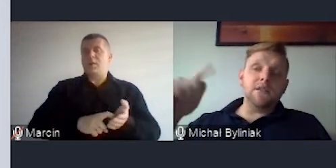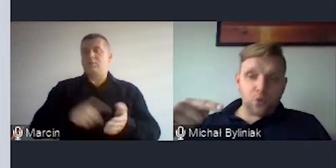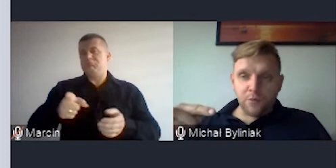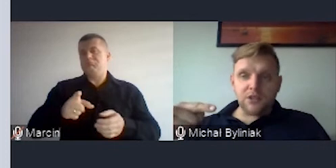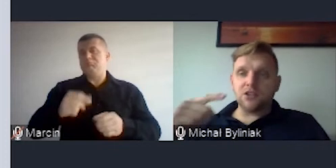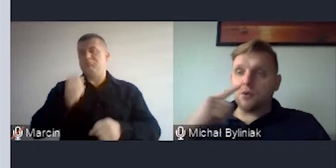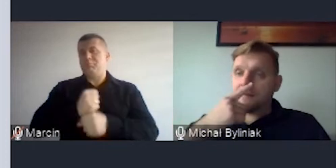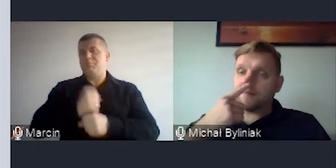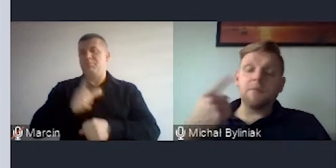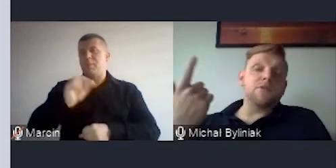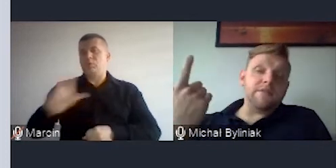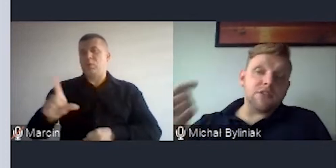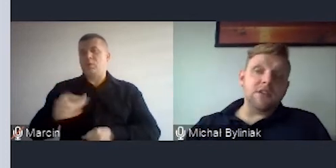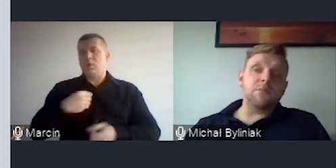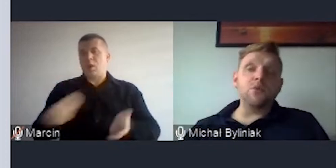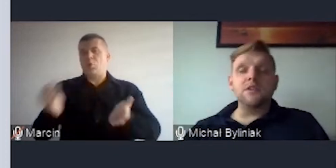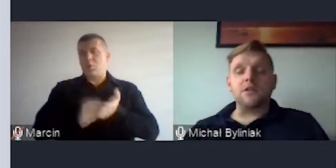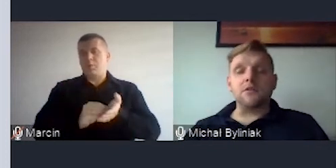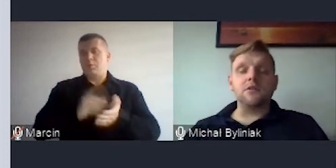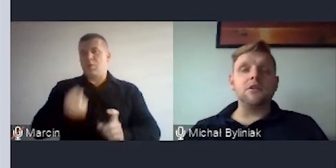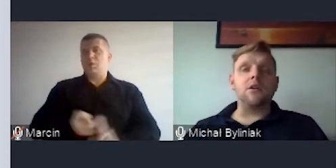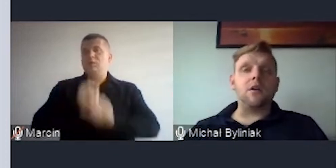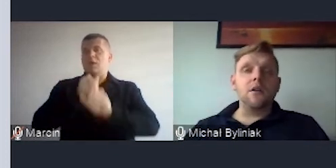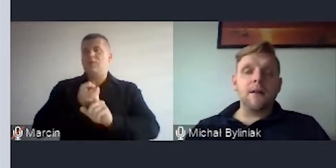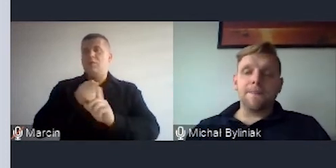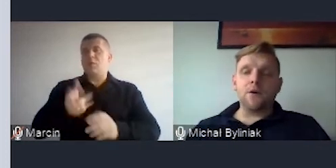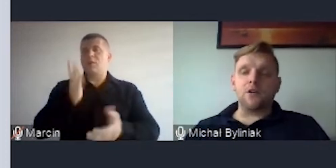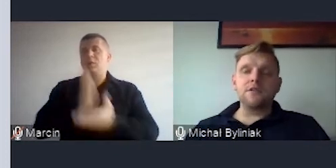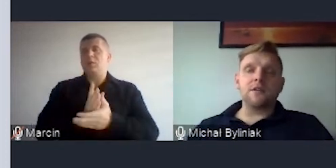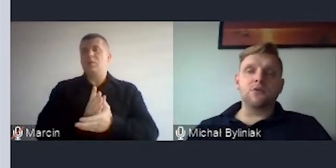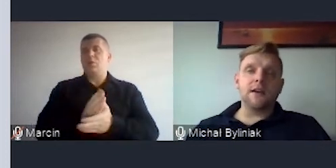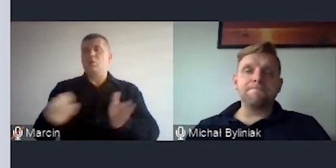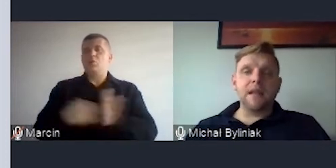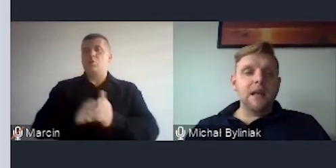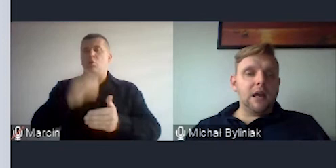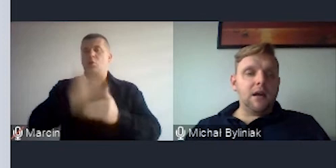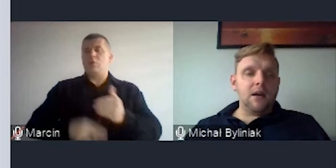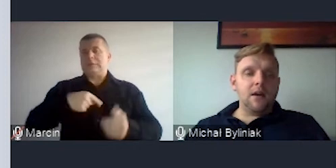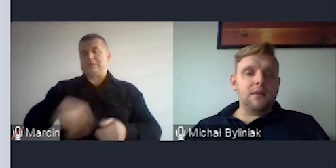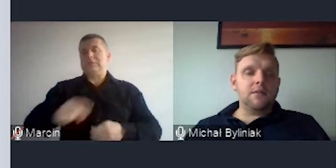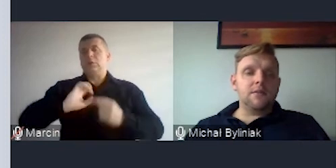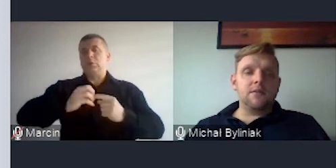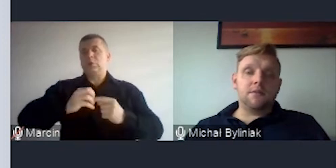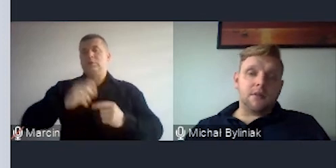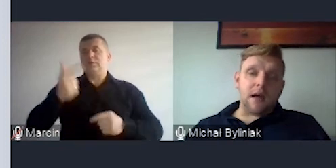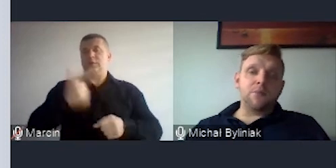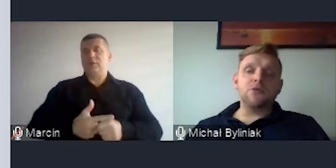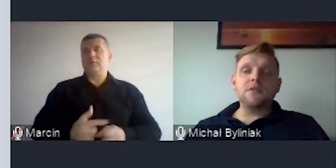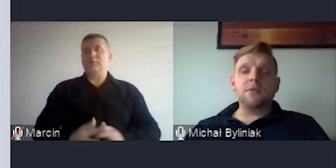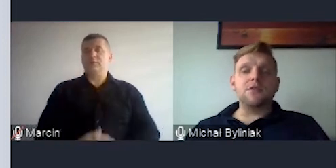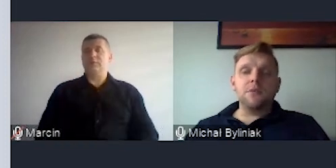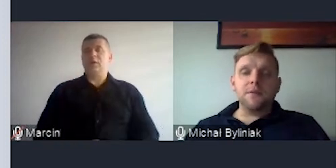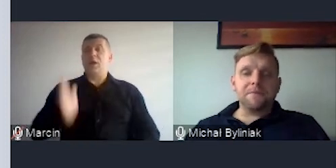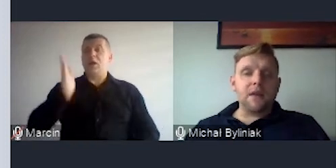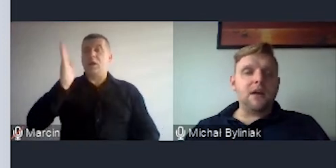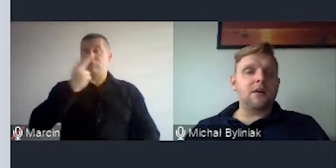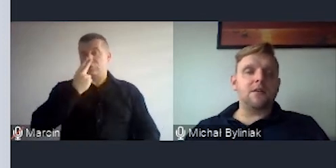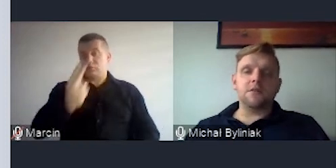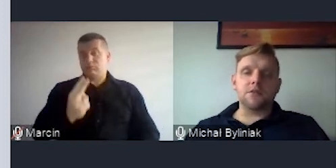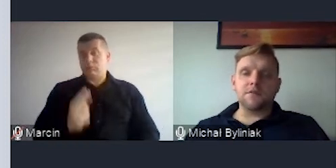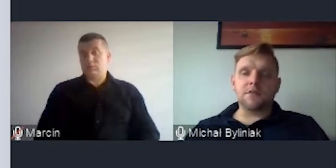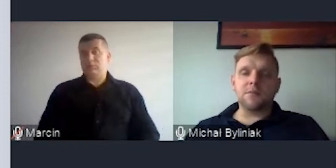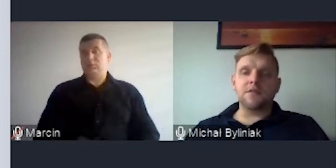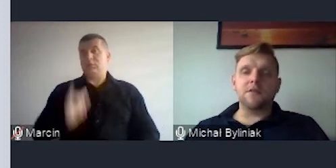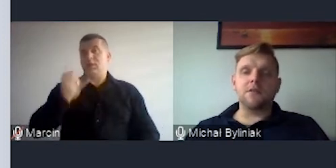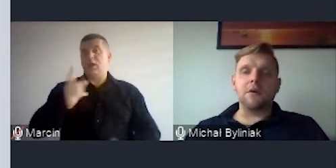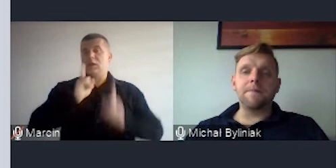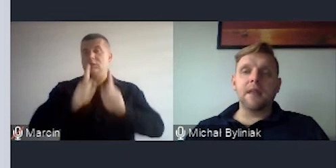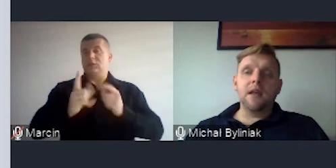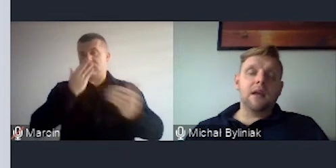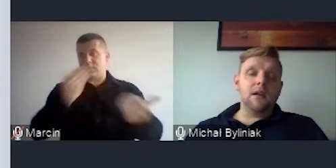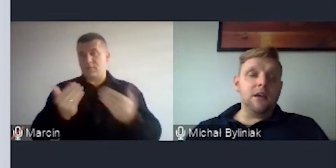Ja je tu umieściłem, bo zawieszenie to tylko póki co do końca grudnia, a później zobaczymy jak rzeczywistość będzie wyglądała.